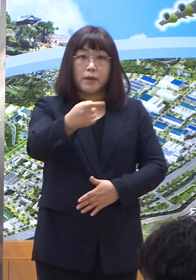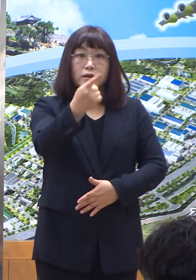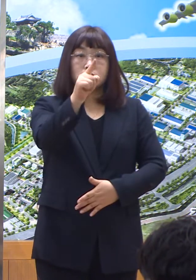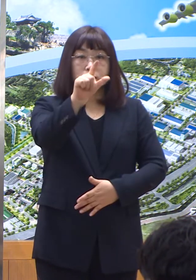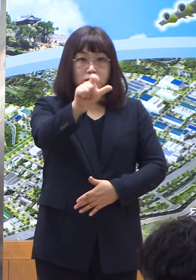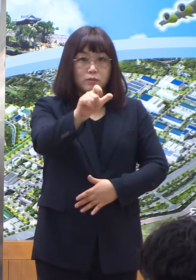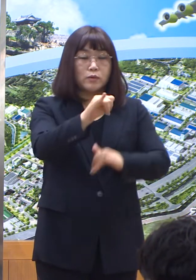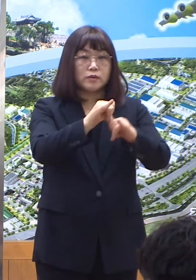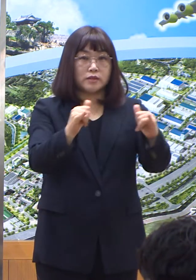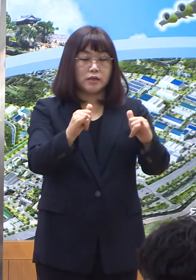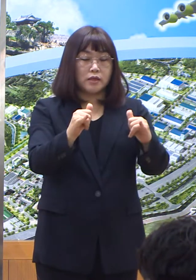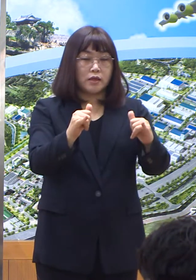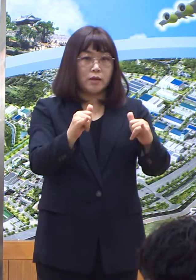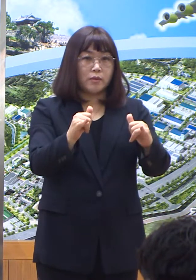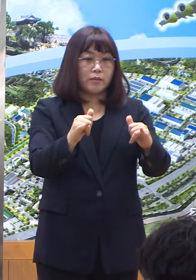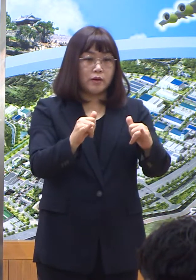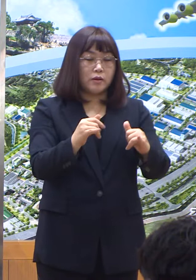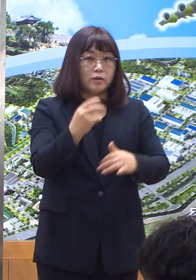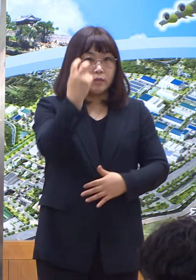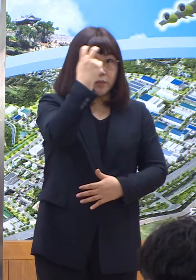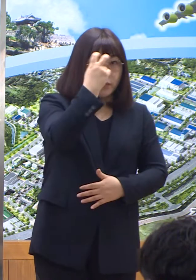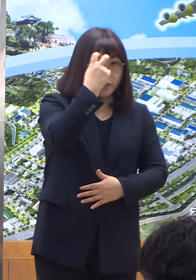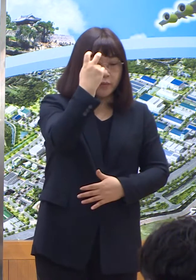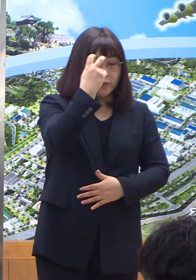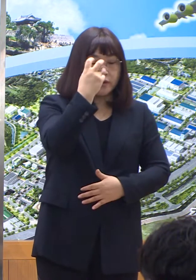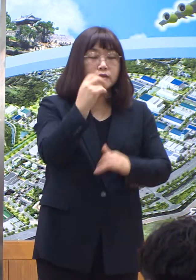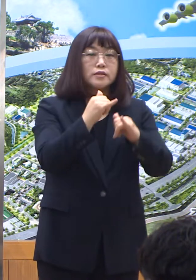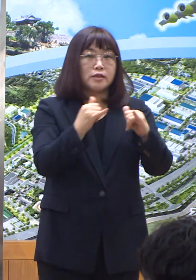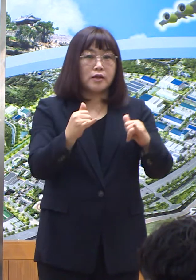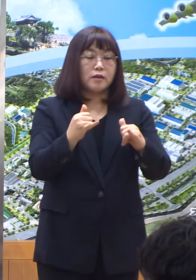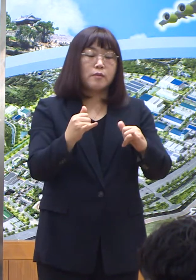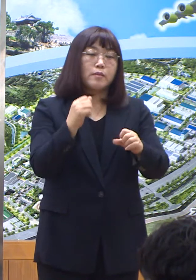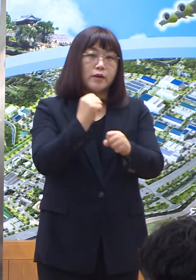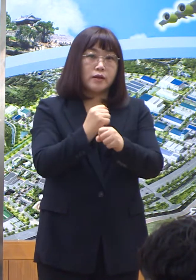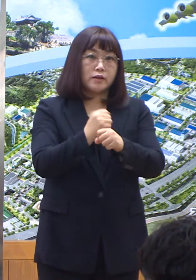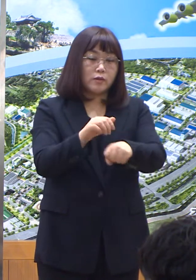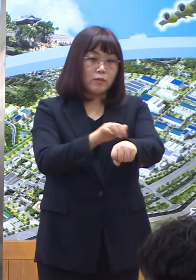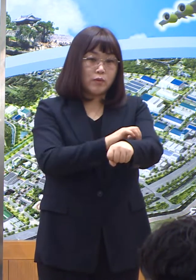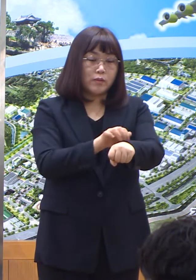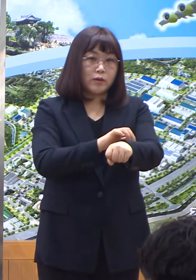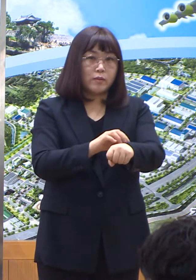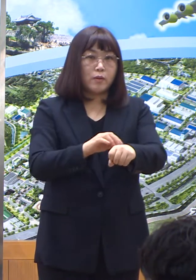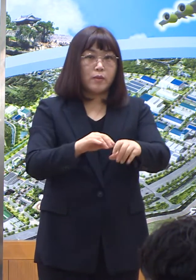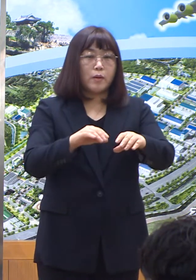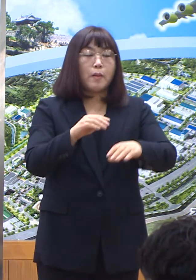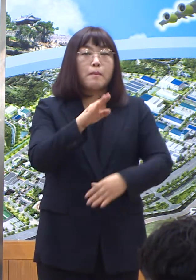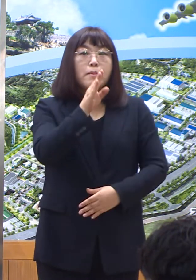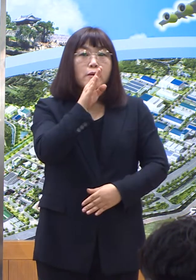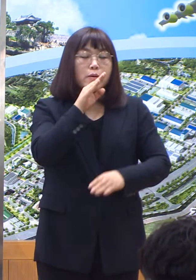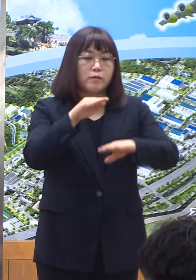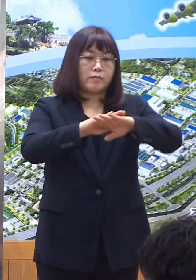현장 근무반을 운영하여 시민불편사항을 신속하게 해소하겠습니다.